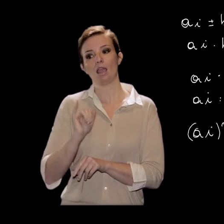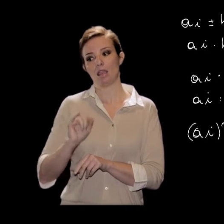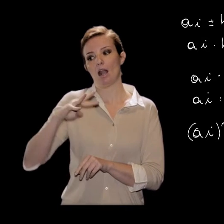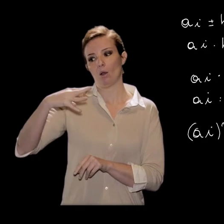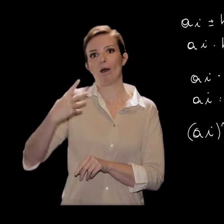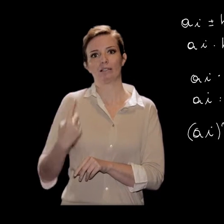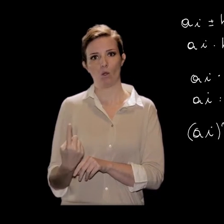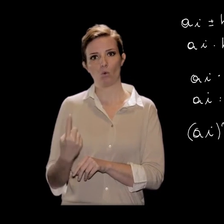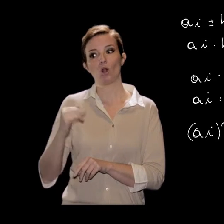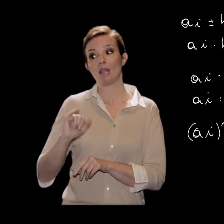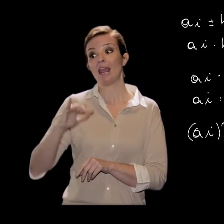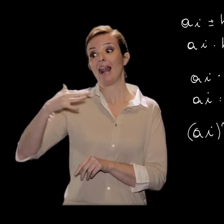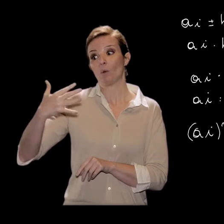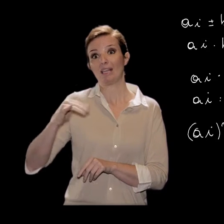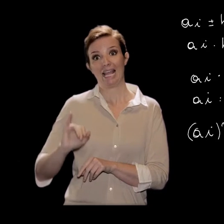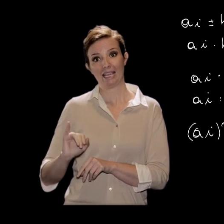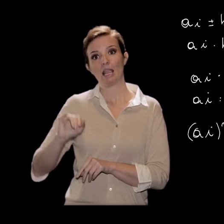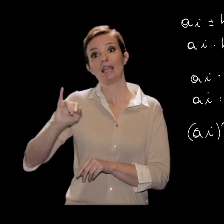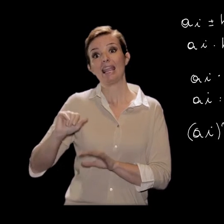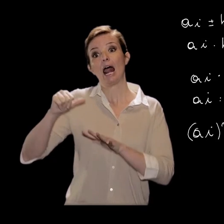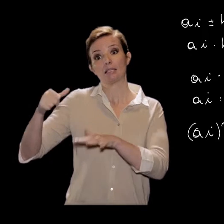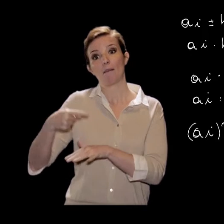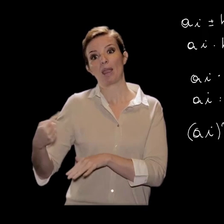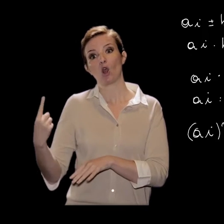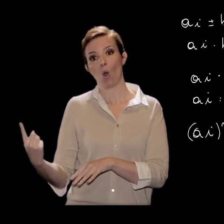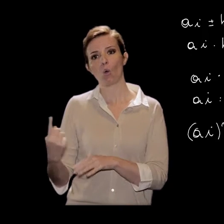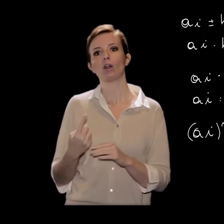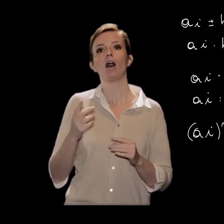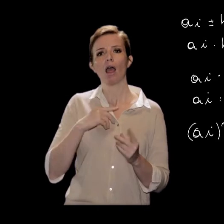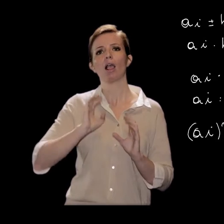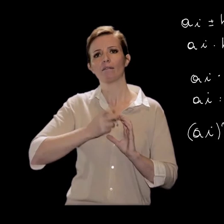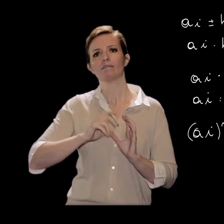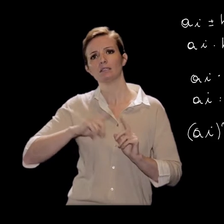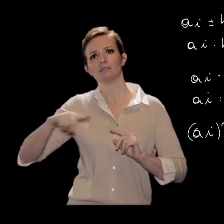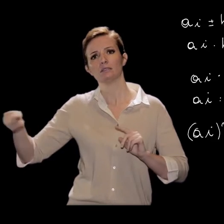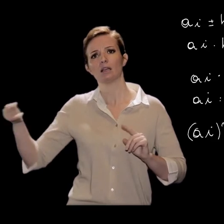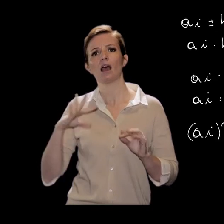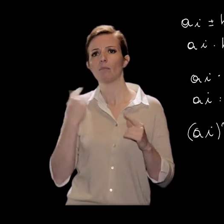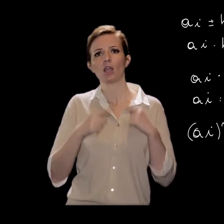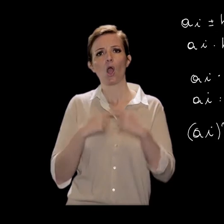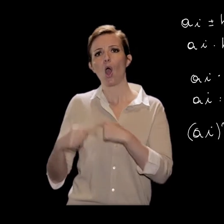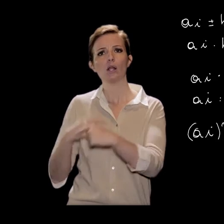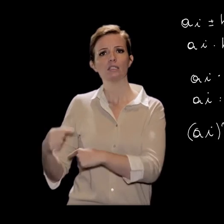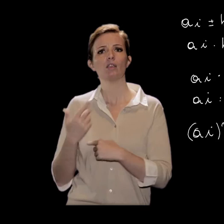i⁵ è pari a i, i⁶ è pari a -1 e così via. La successione continua per altri valori interi dell'esponente.